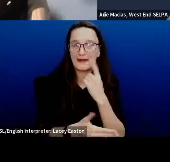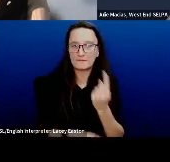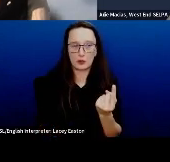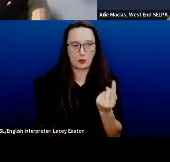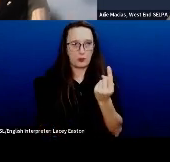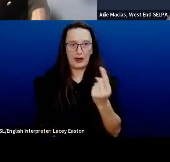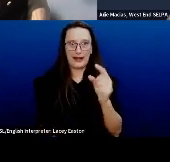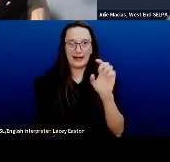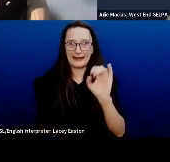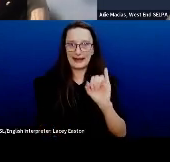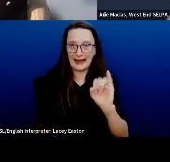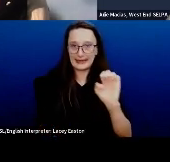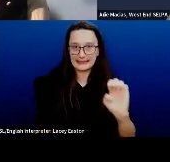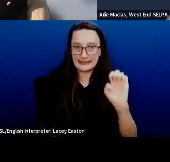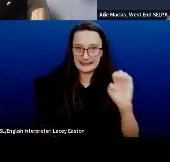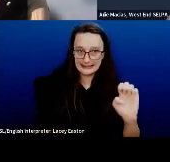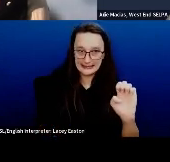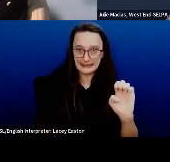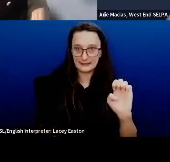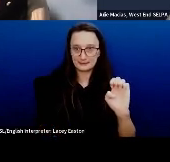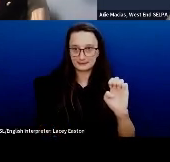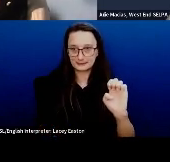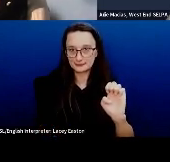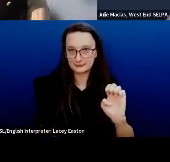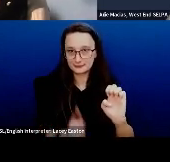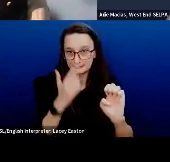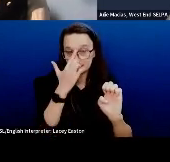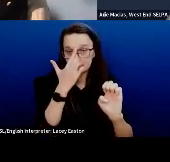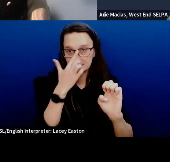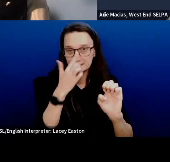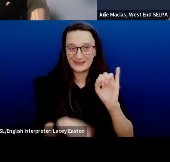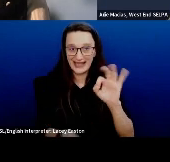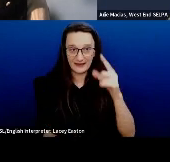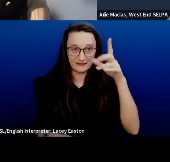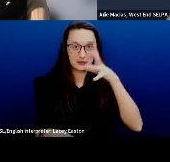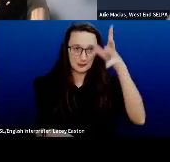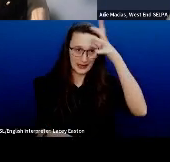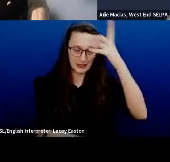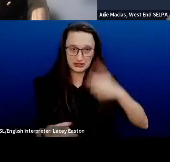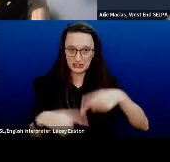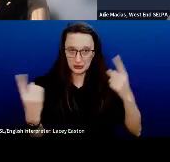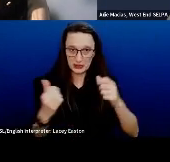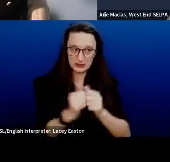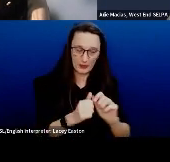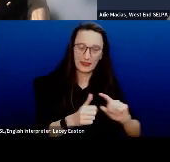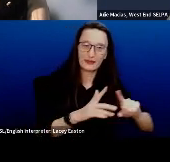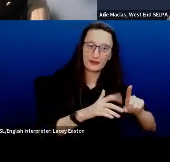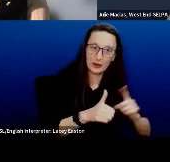evaluación con la que el padre no está de acuerdo el distrito escolar debe responder a la